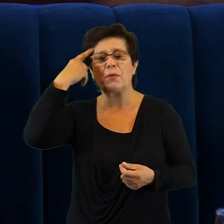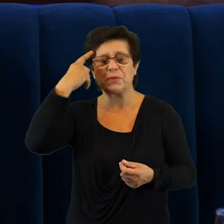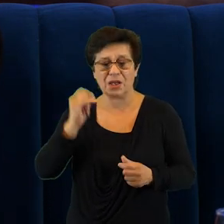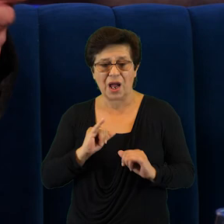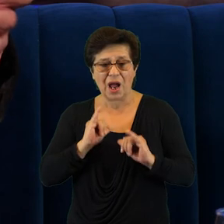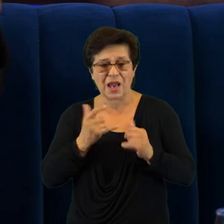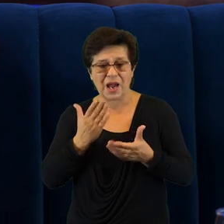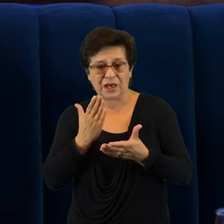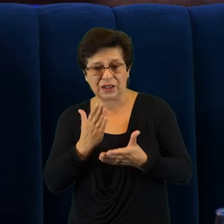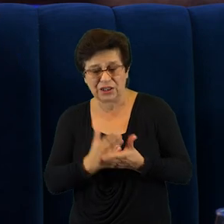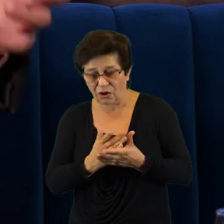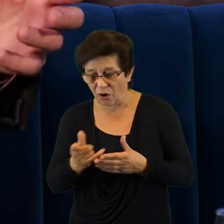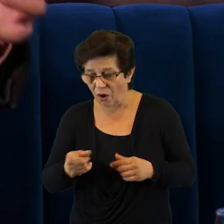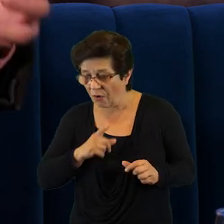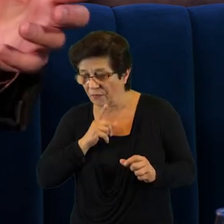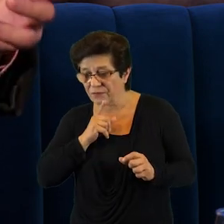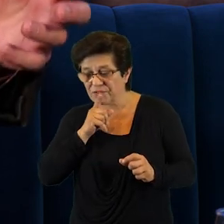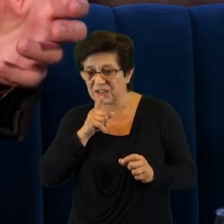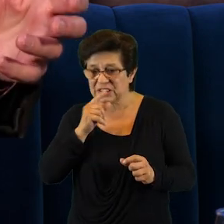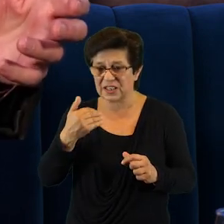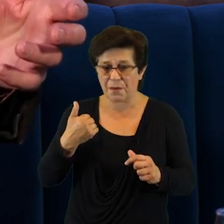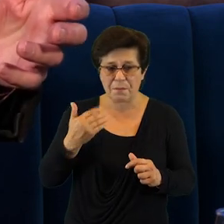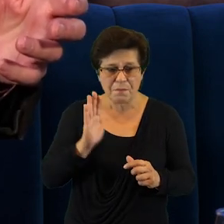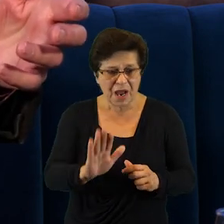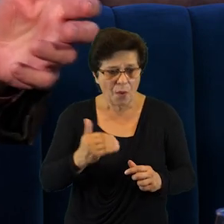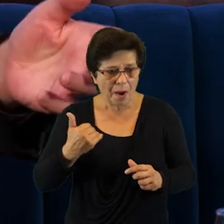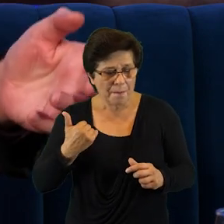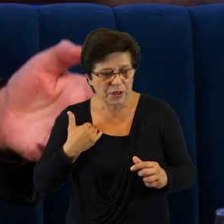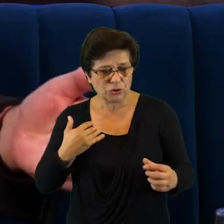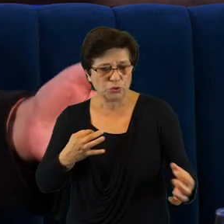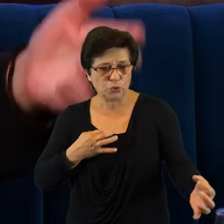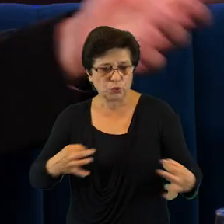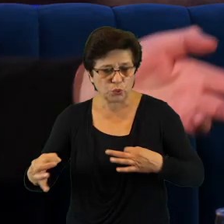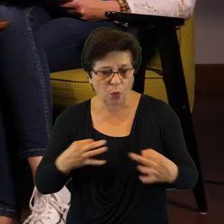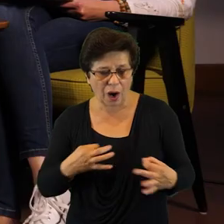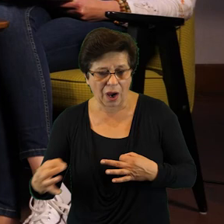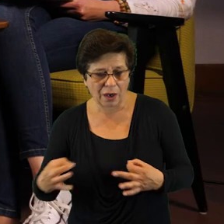miała być jakaś kolejna sztuka Iwaszkiewicza w teatrze, telewizji, to wchodził Słonimski i mówił: